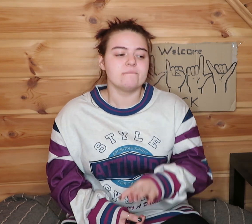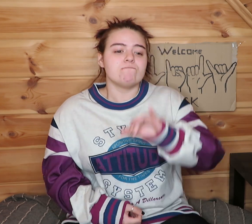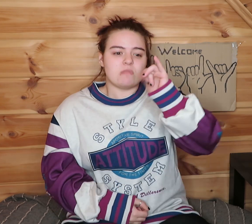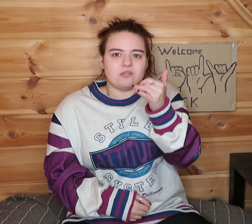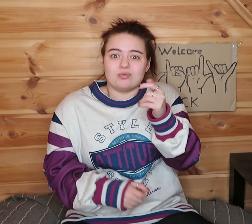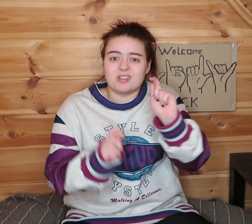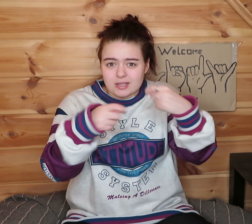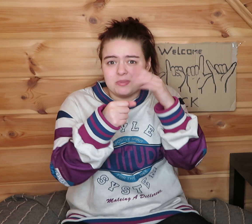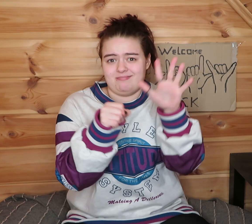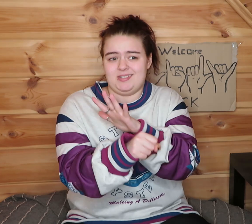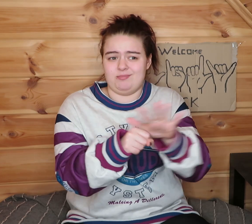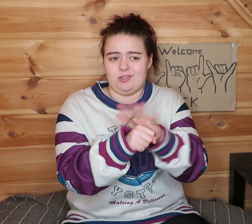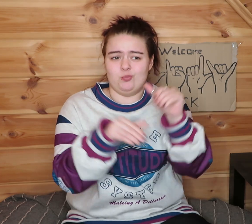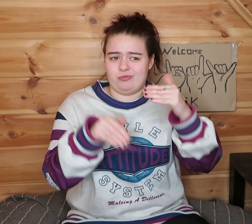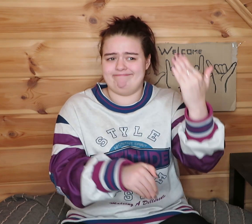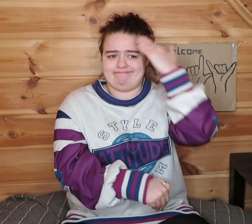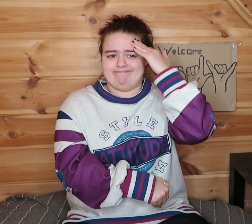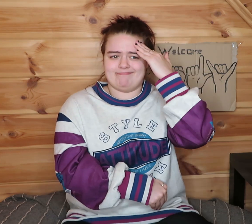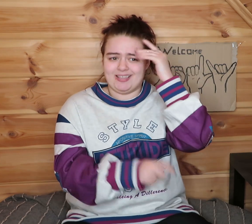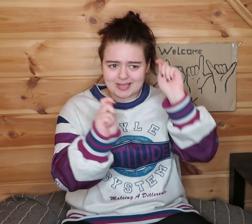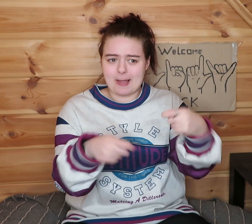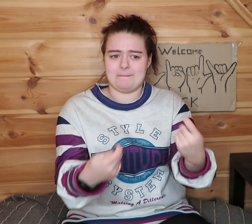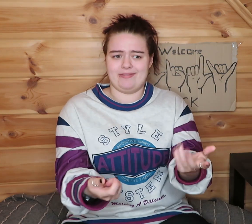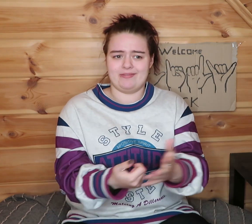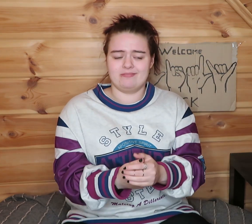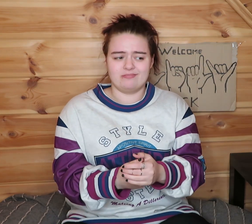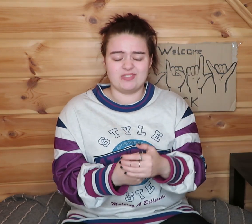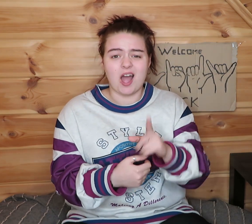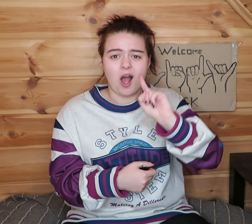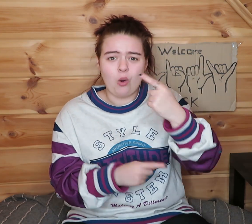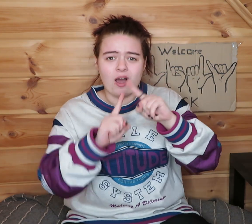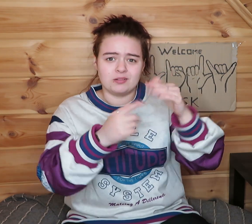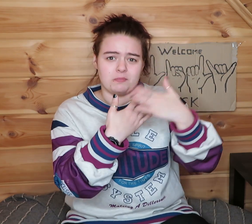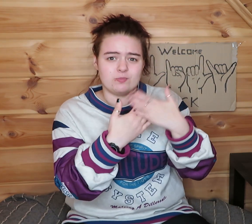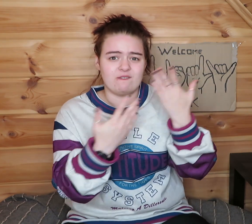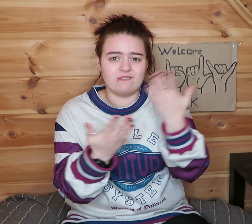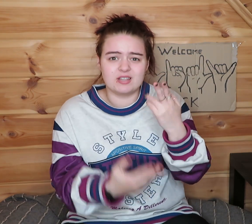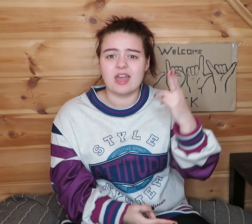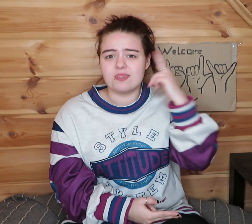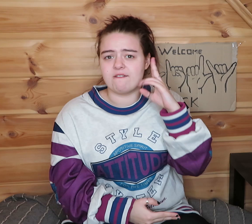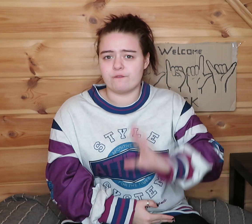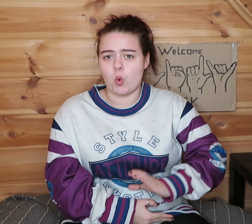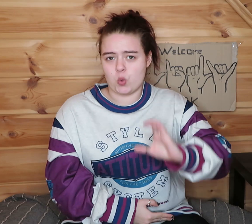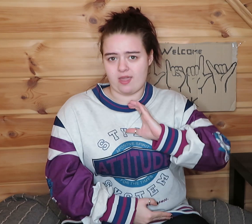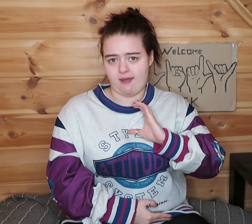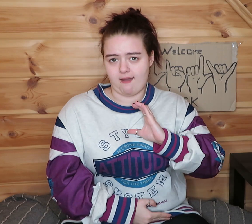Also es gibt Mobbing. Das muss uns bewusst sein. Ein anderes Beispiel sind "Deaf Coda".